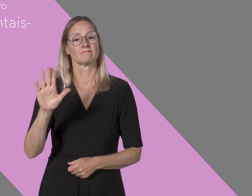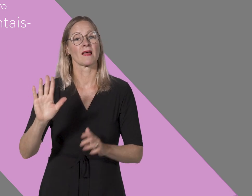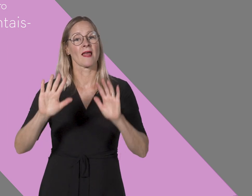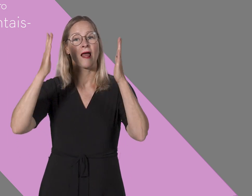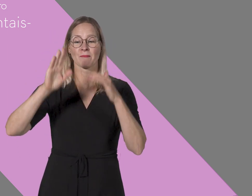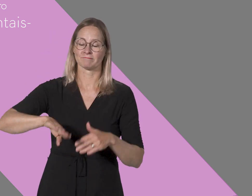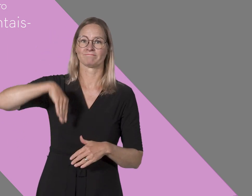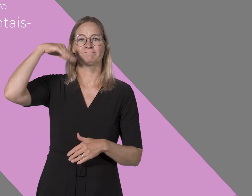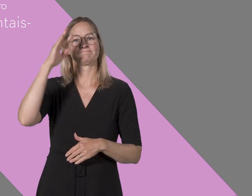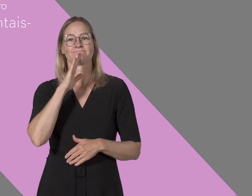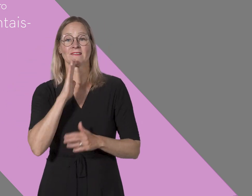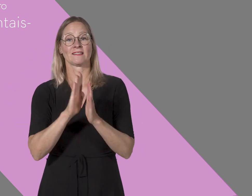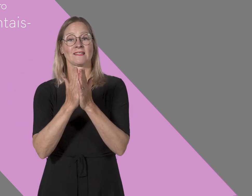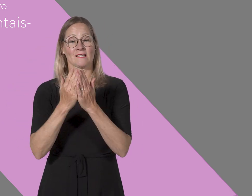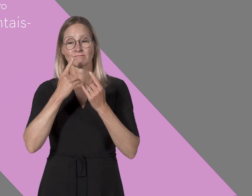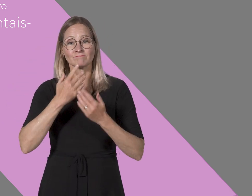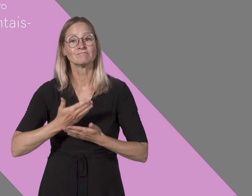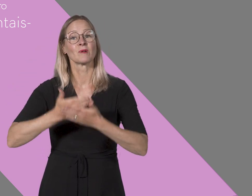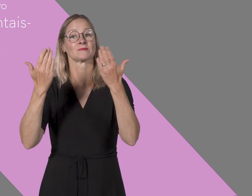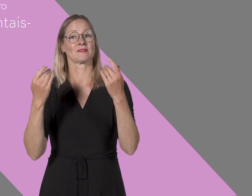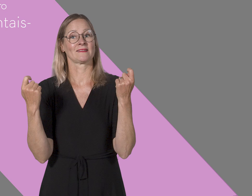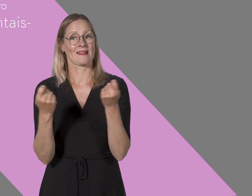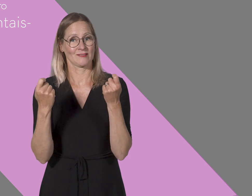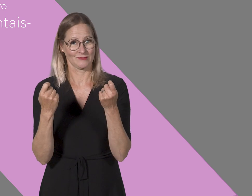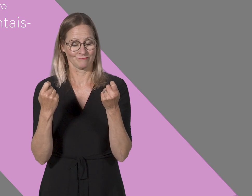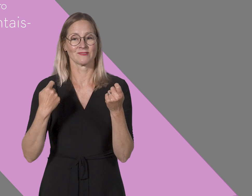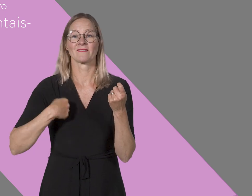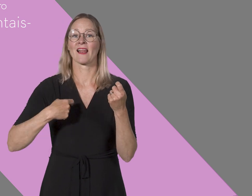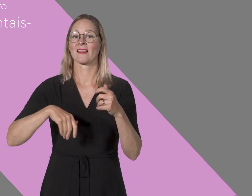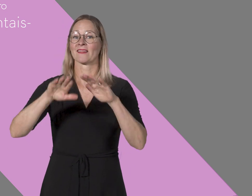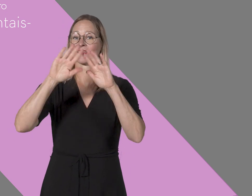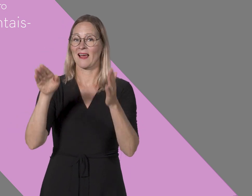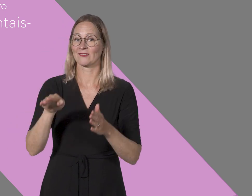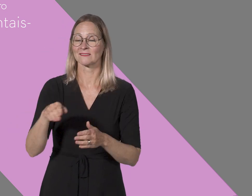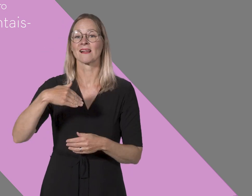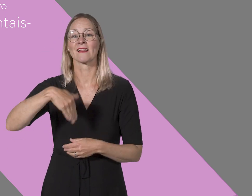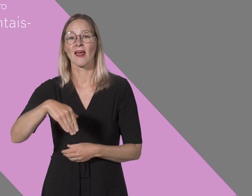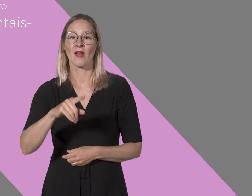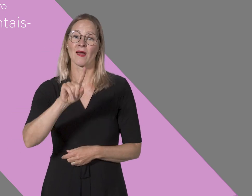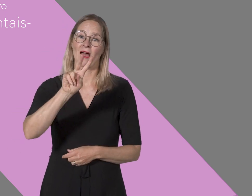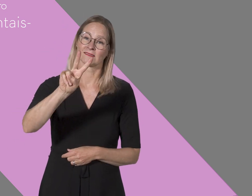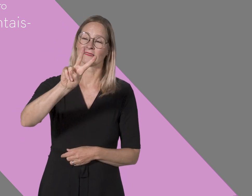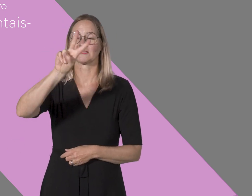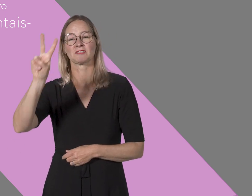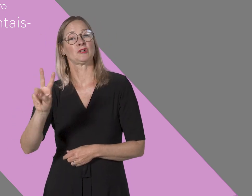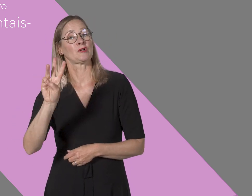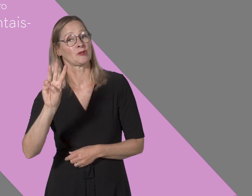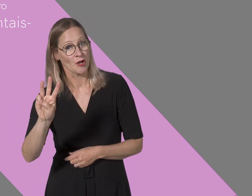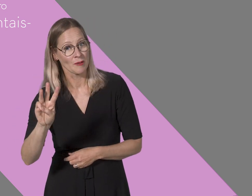elämäkerran julkaisutilaisuus Valkeassa talossa klo 14.00-15.00.